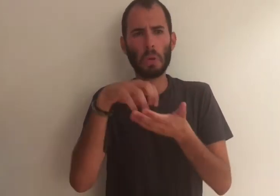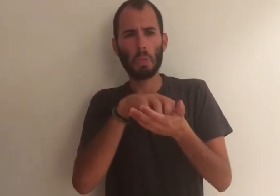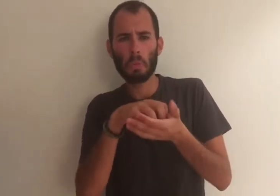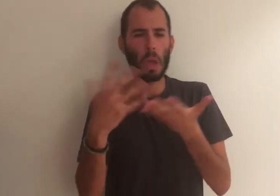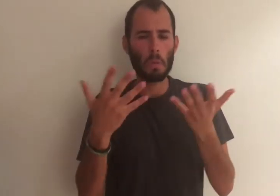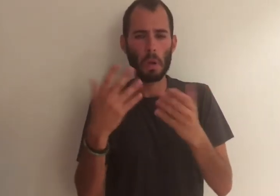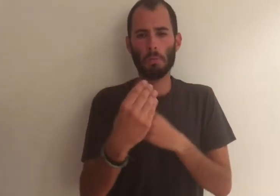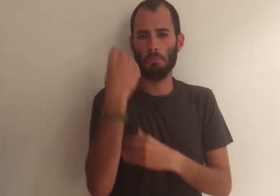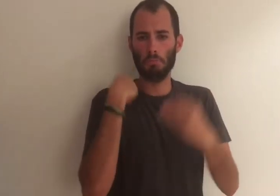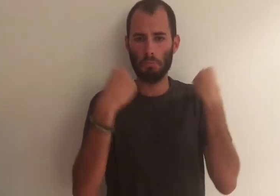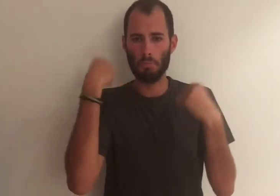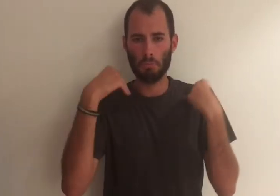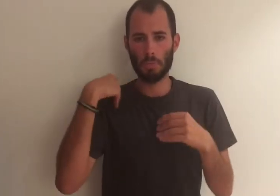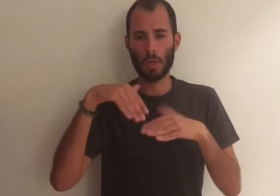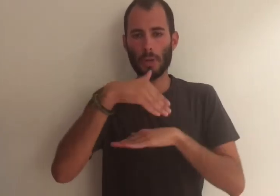Ante cualquier duda podéis poneros en contacto con nosotres en: